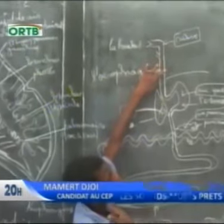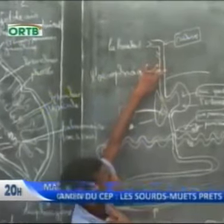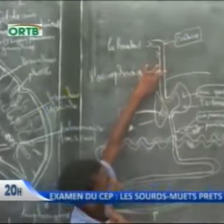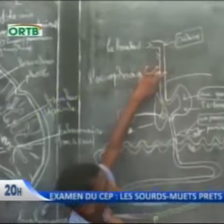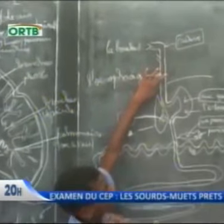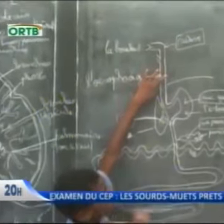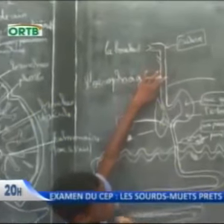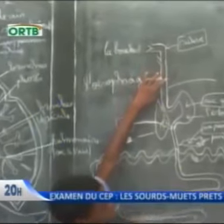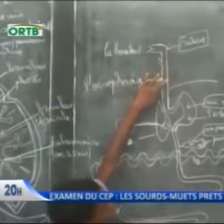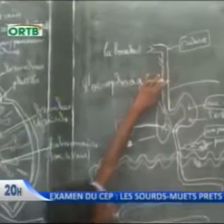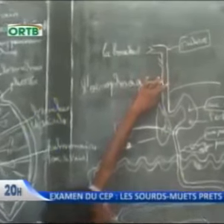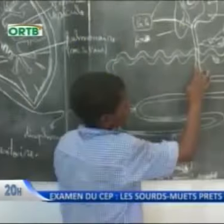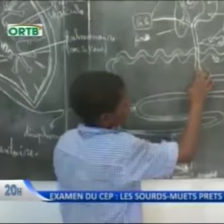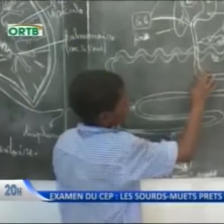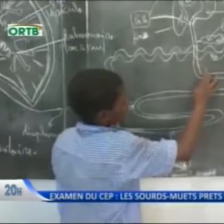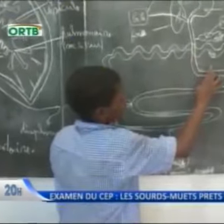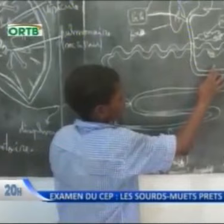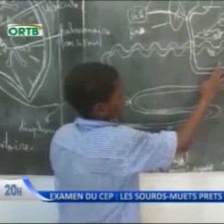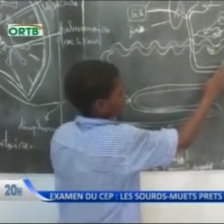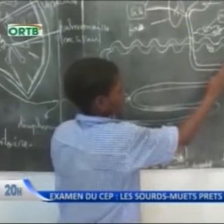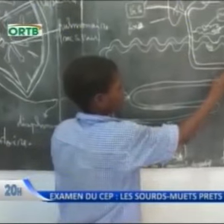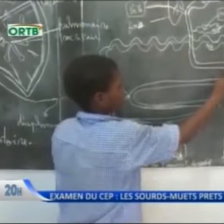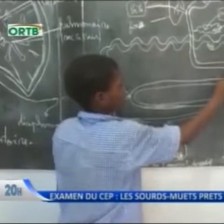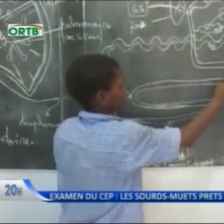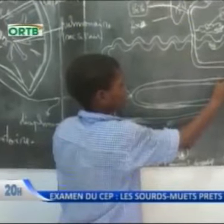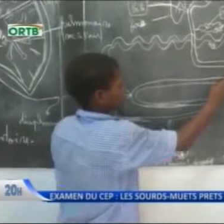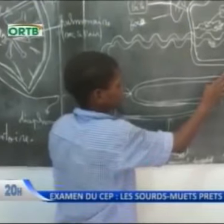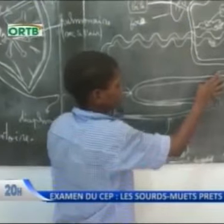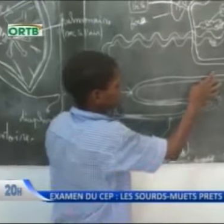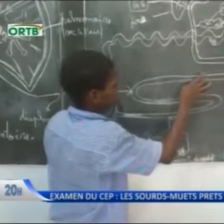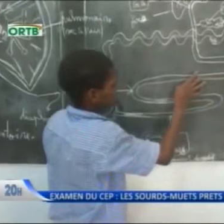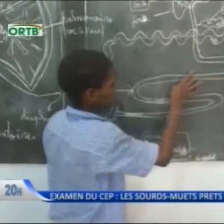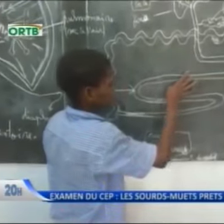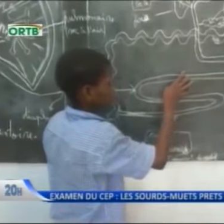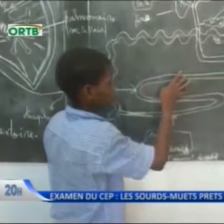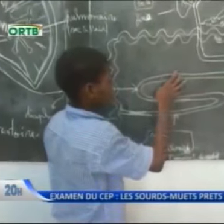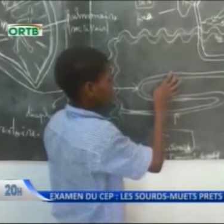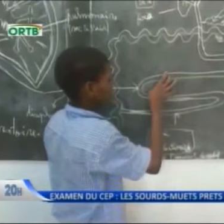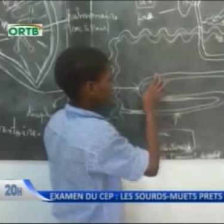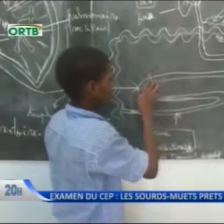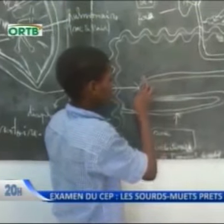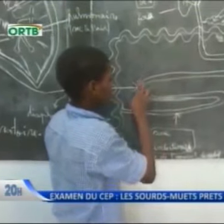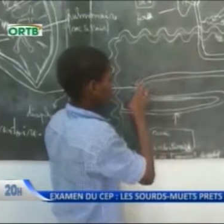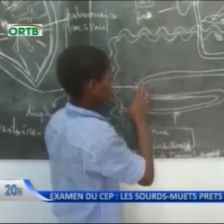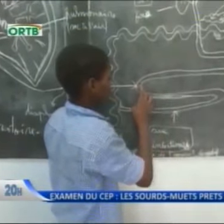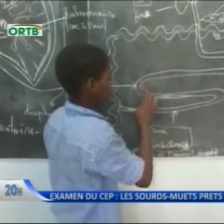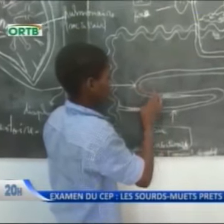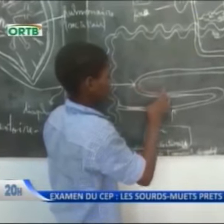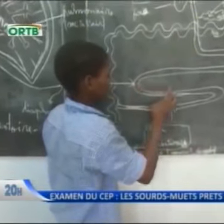l'oesophage, ça évolue, ça vient au niveau de l’intestin grêle, avec l’intestin